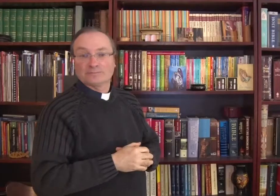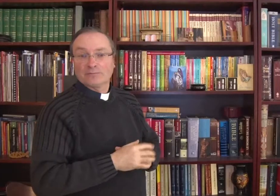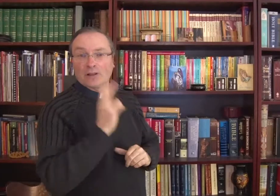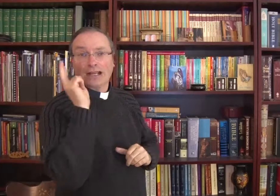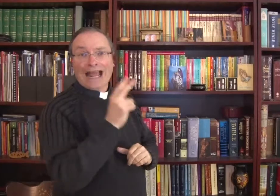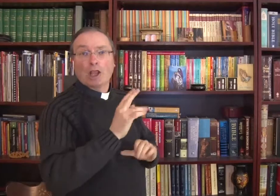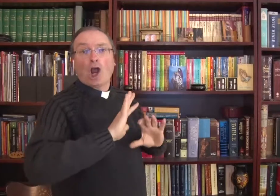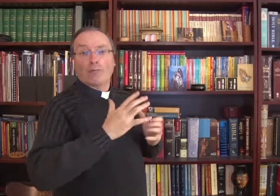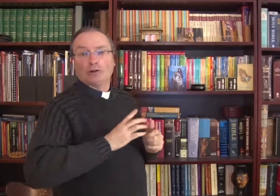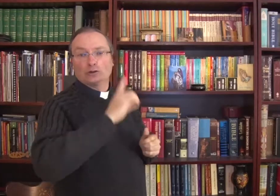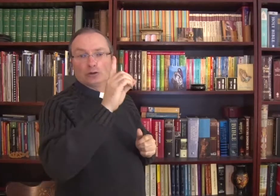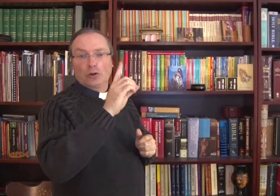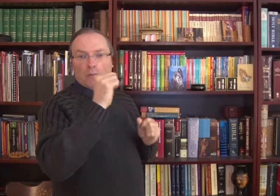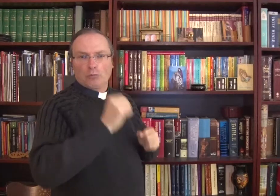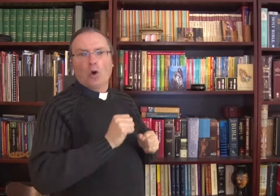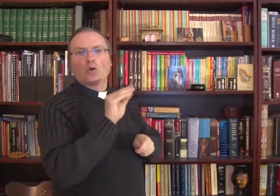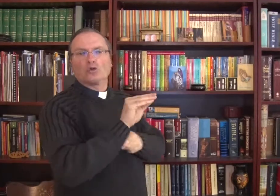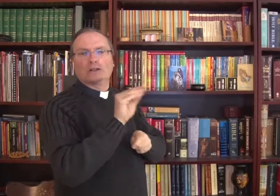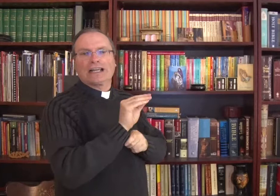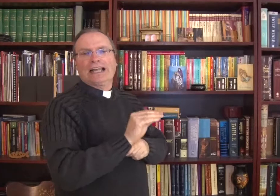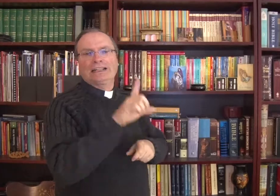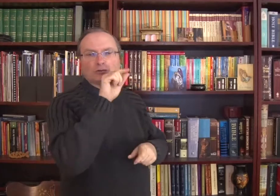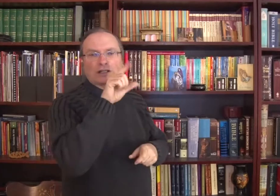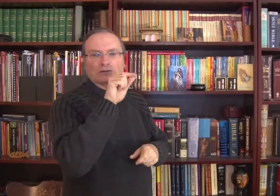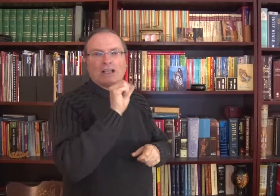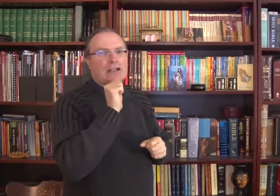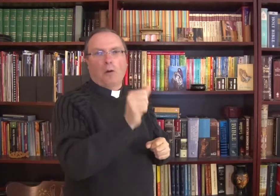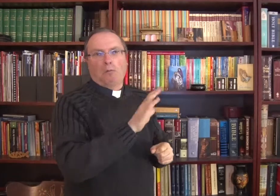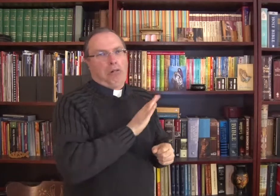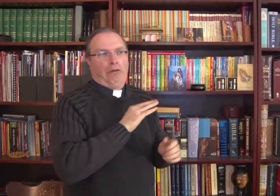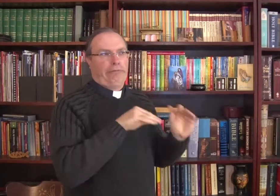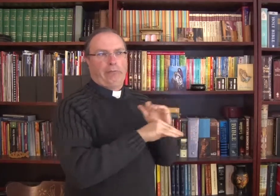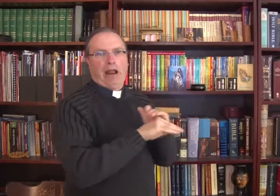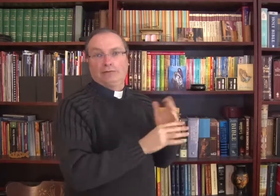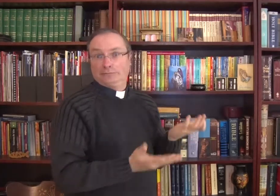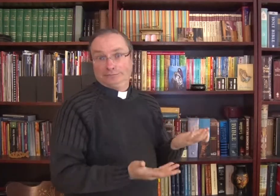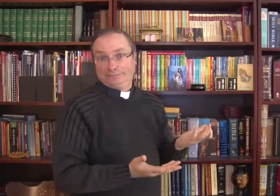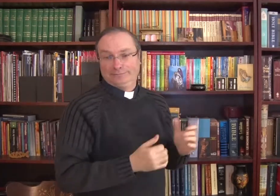Regarde comment Dieu peut nourrir les oiseaux qui n’ont pas de banque.